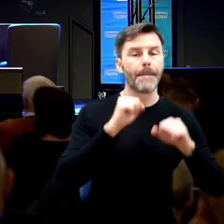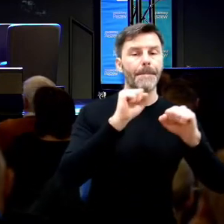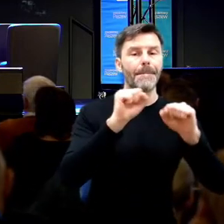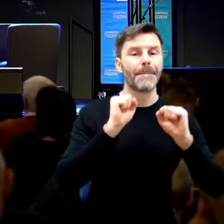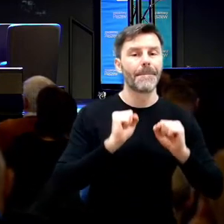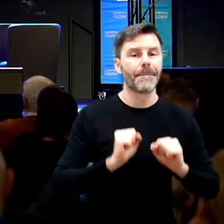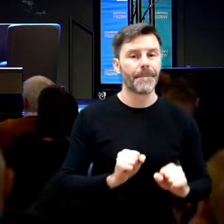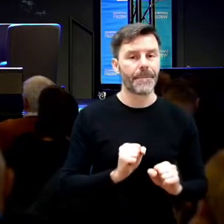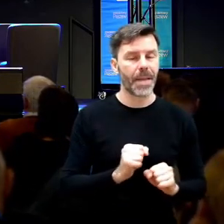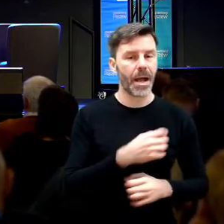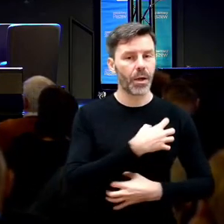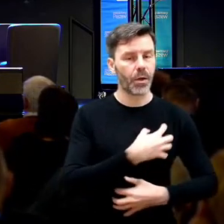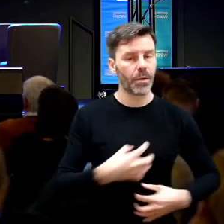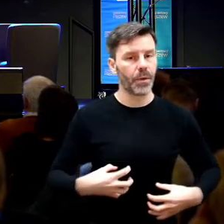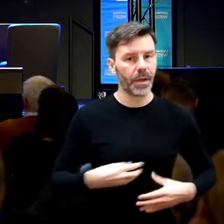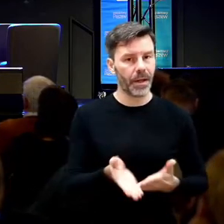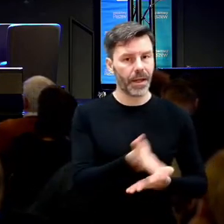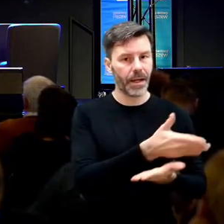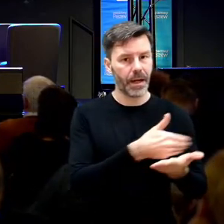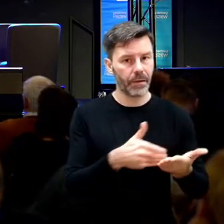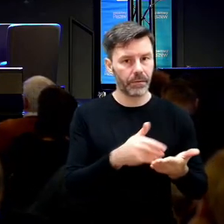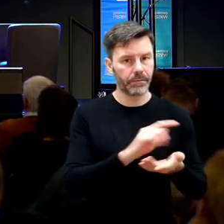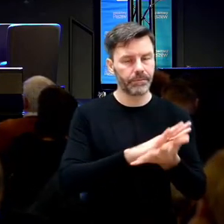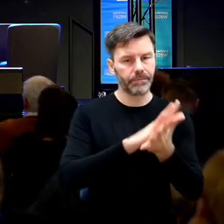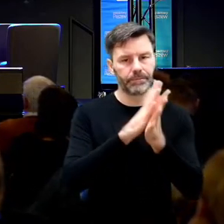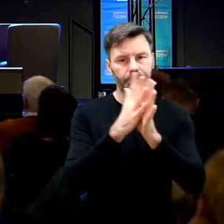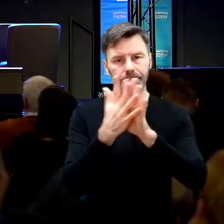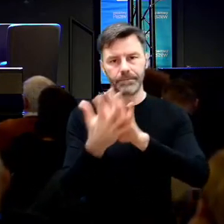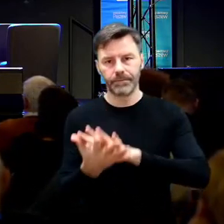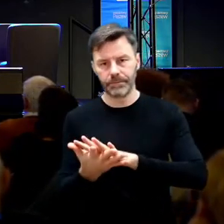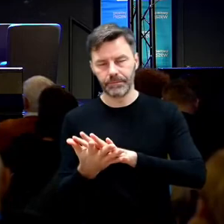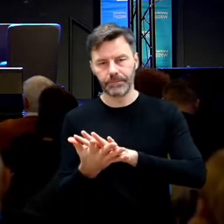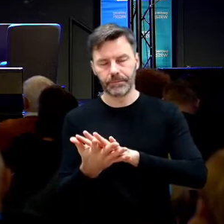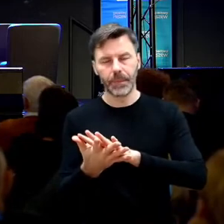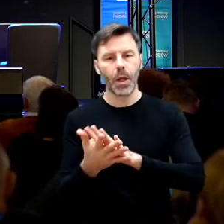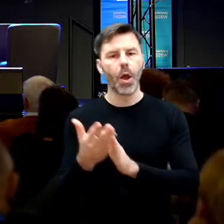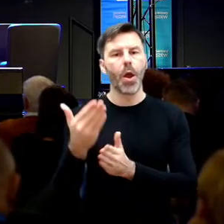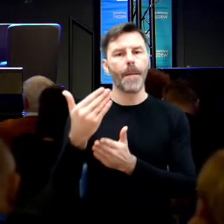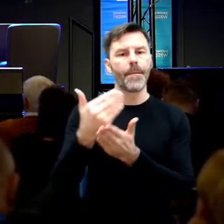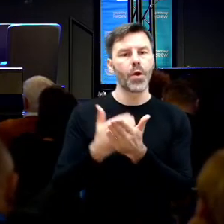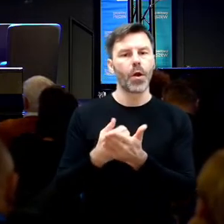w wieloletnie programy na zasadach ustawy o finansach publicznych